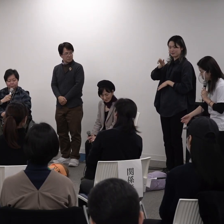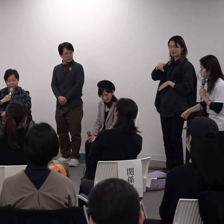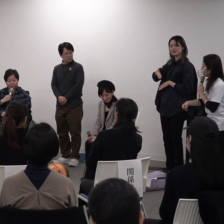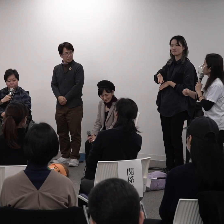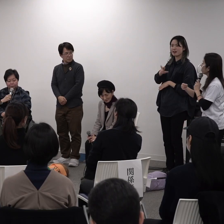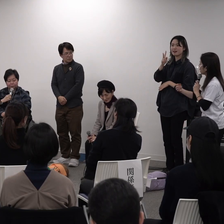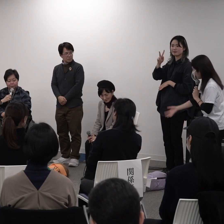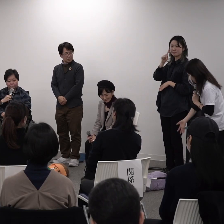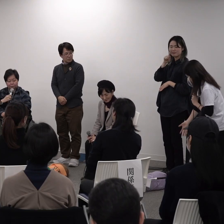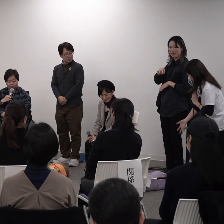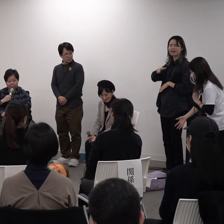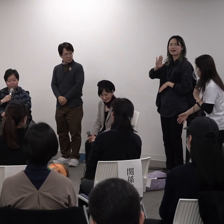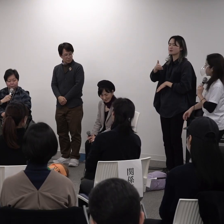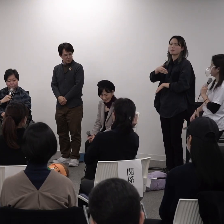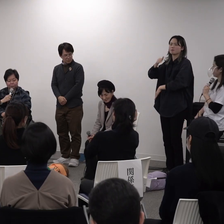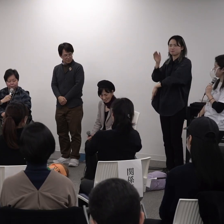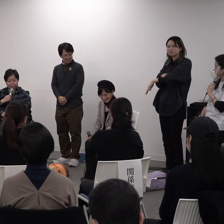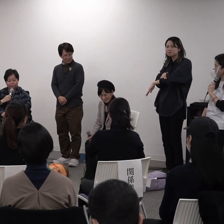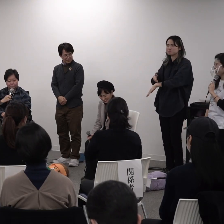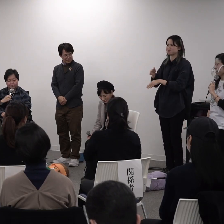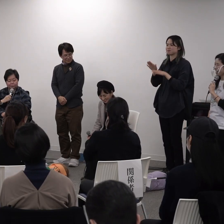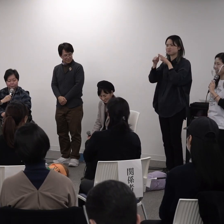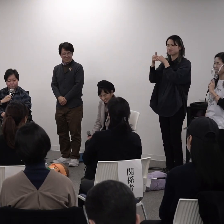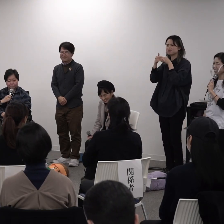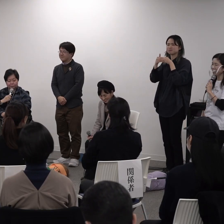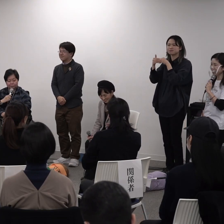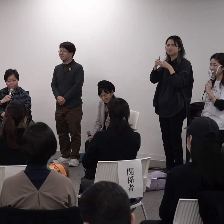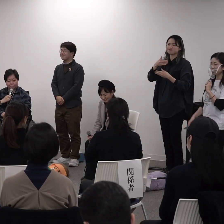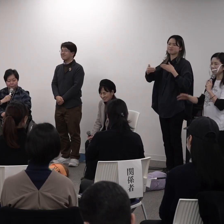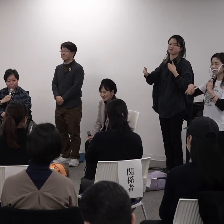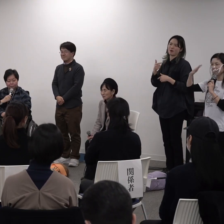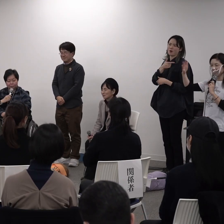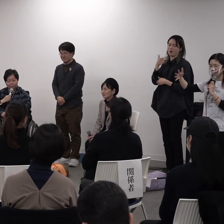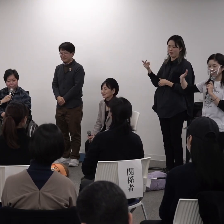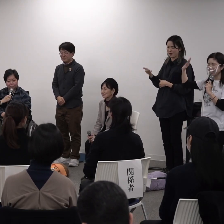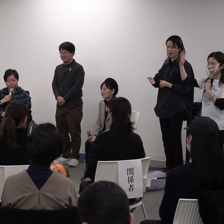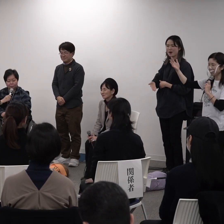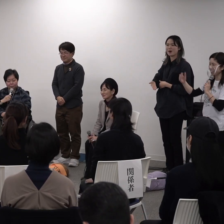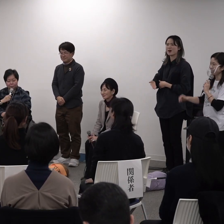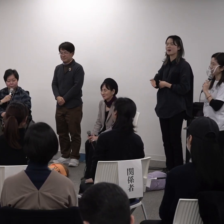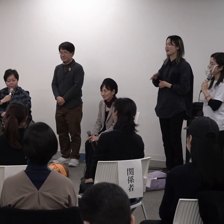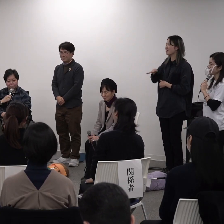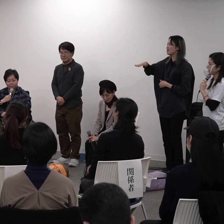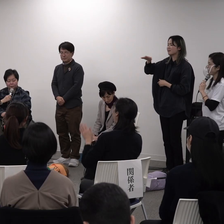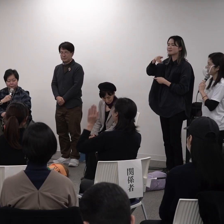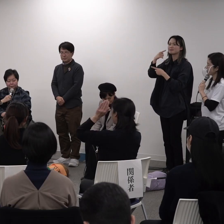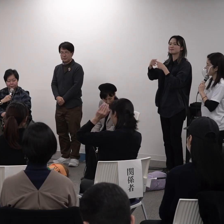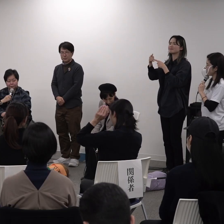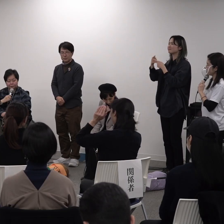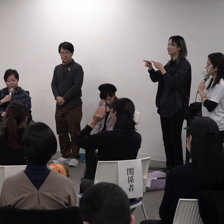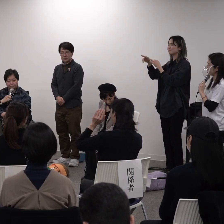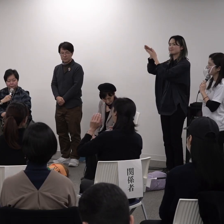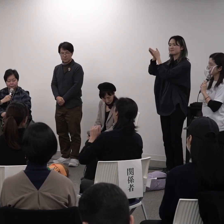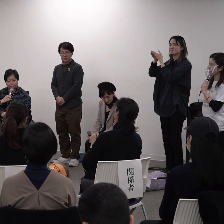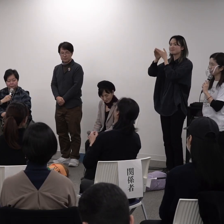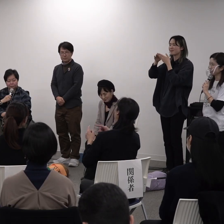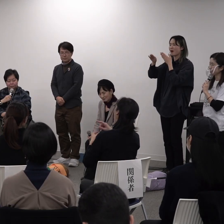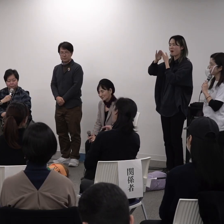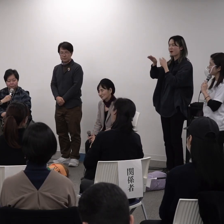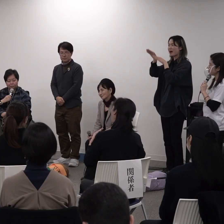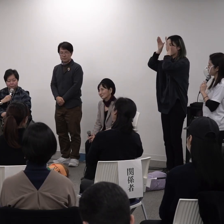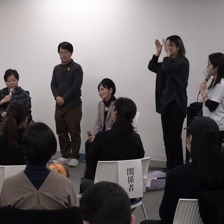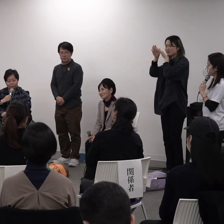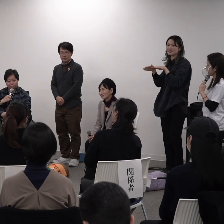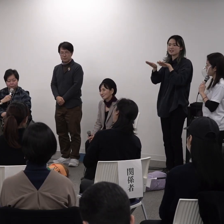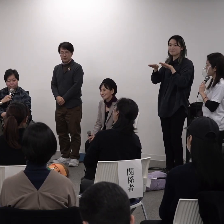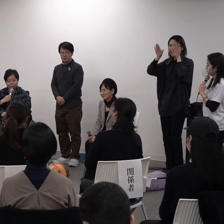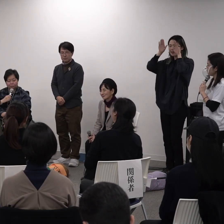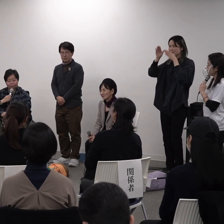もうベテランさんっていう形でね 皆さんこうやってこう代がわりしていくっていうのがね 補助犬たちの特徴でもあります